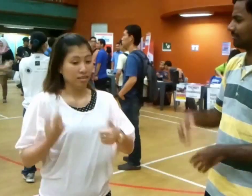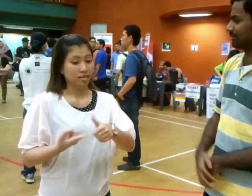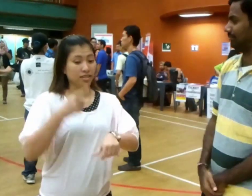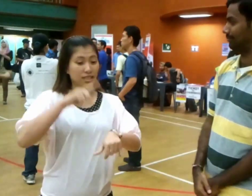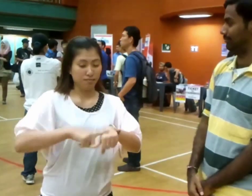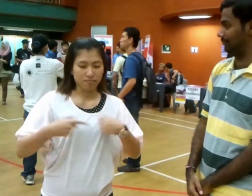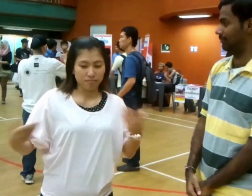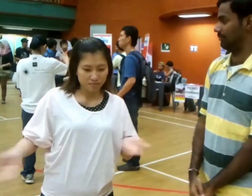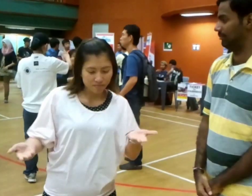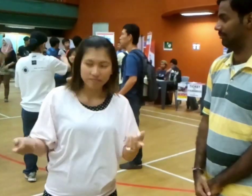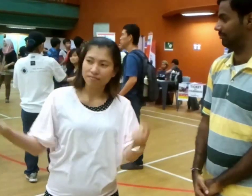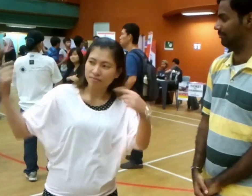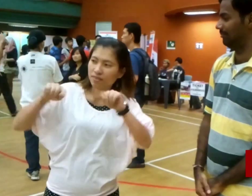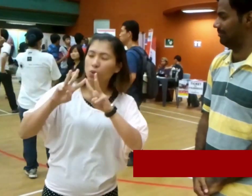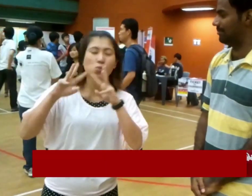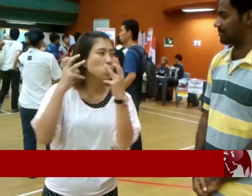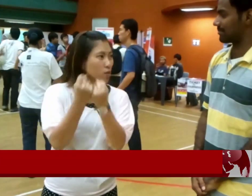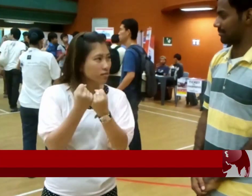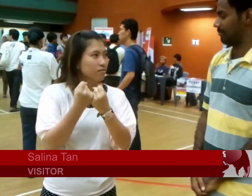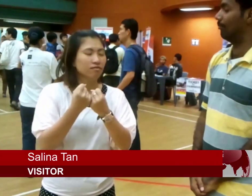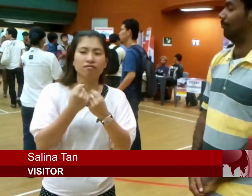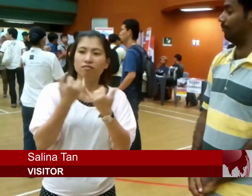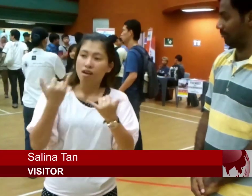Pertama kali bagi saya hadir bengkel ini.